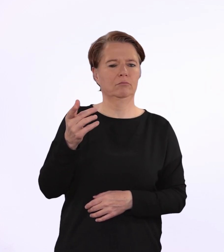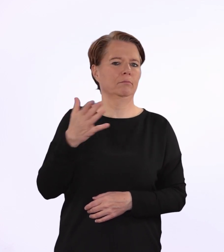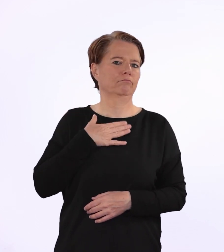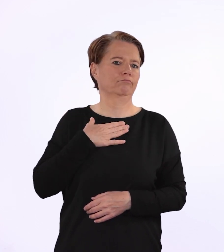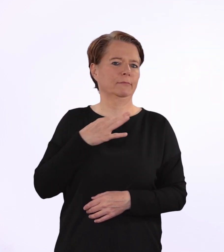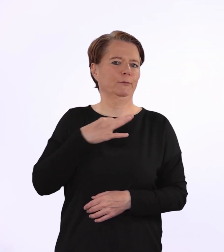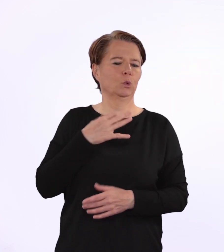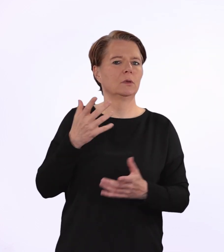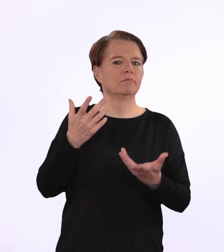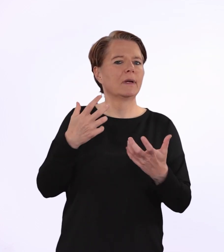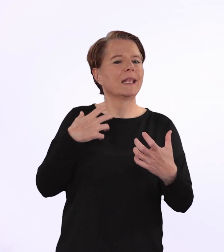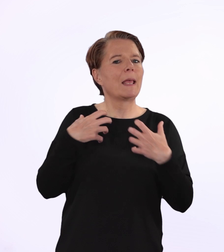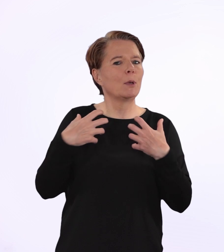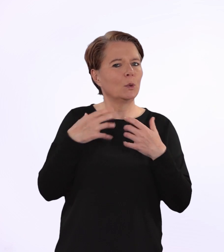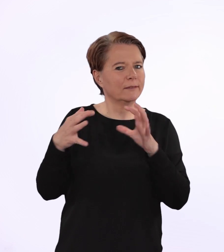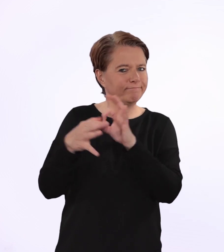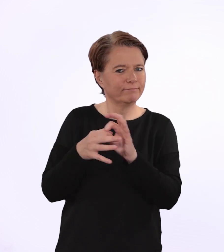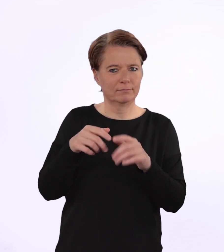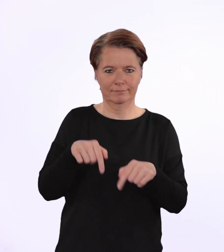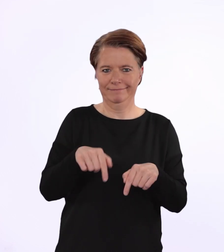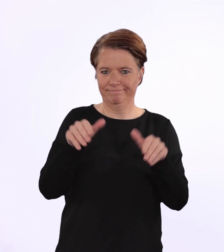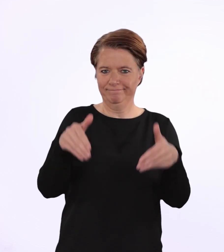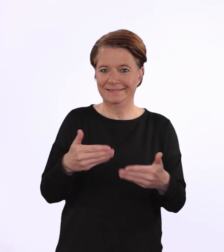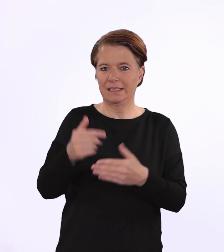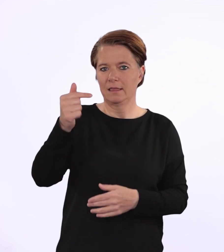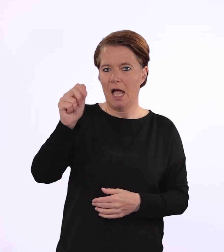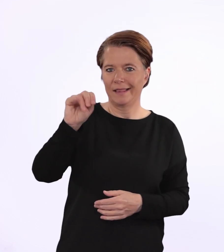Dramaturgin in der Produktion ist, gearbeitet. Das ist Tanja Erhart.